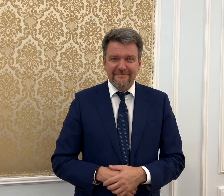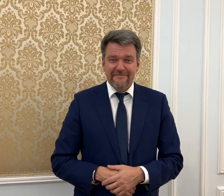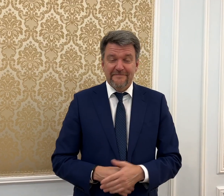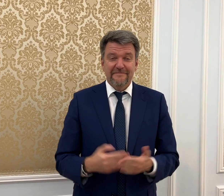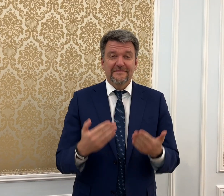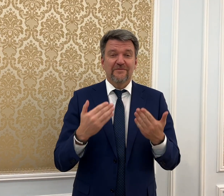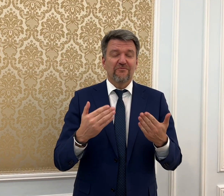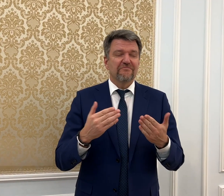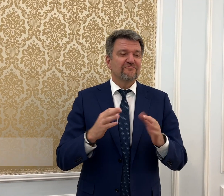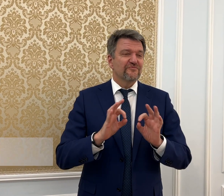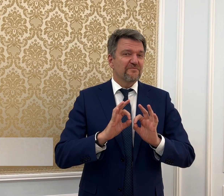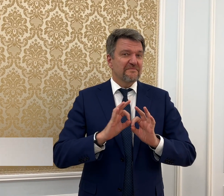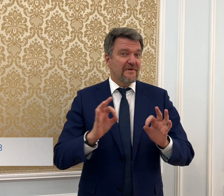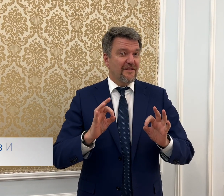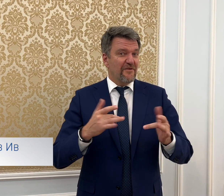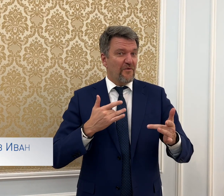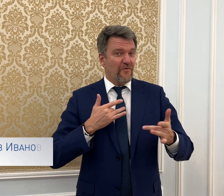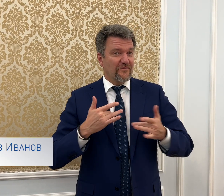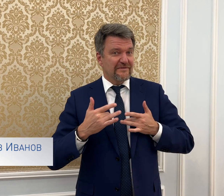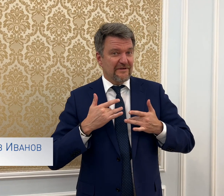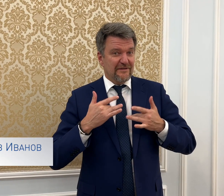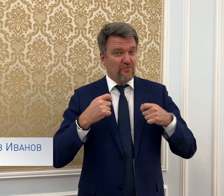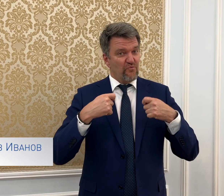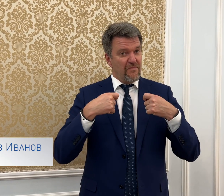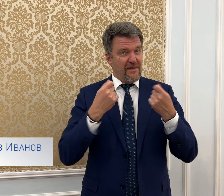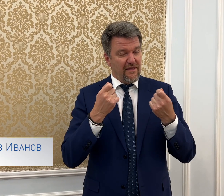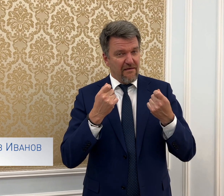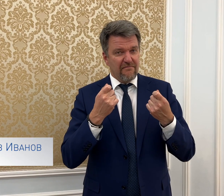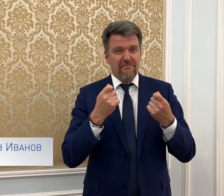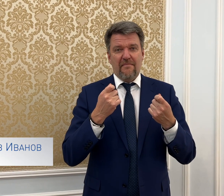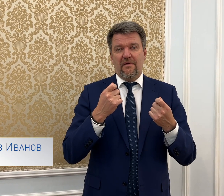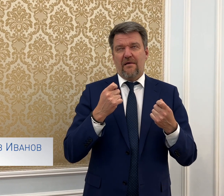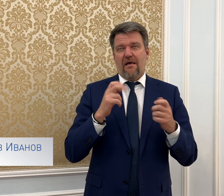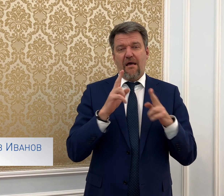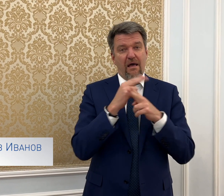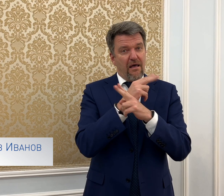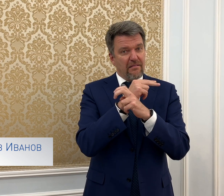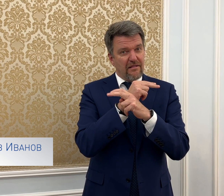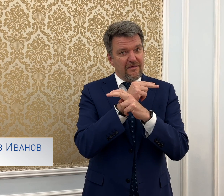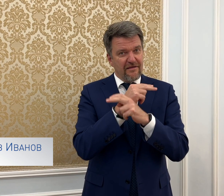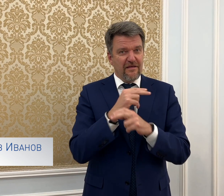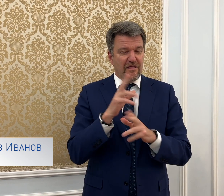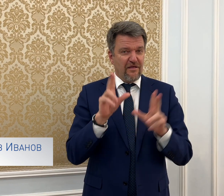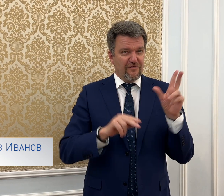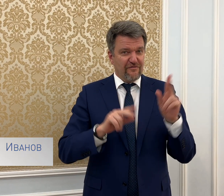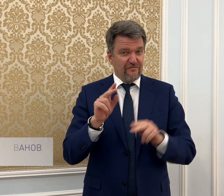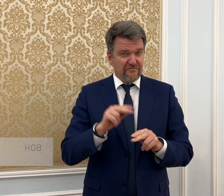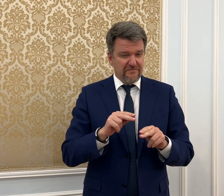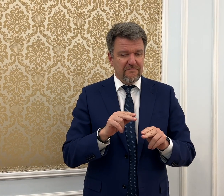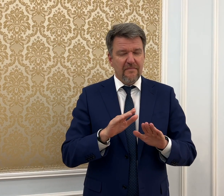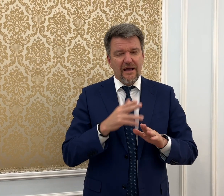Сегодня проходит замечательный юбилейный концерт творческого детского коллектива «Ангелы надежды».